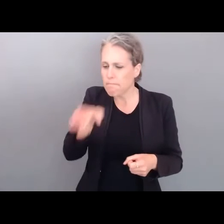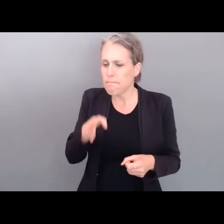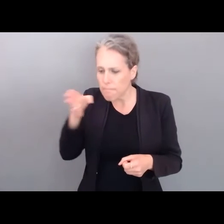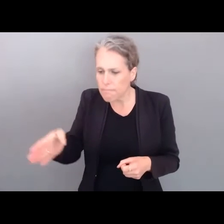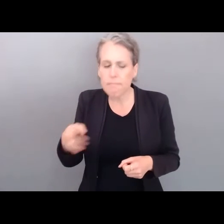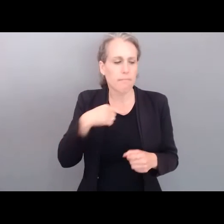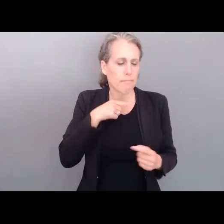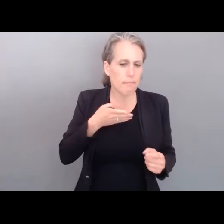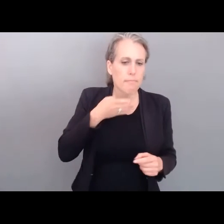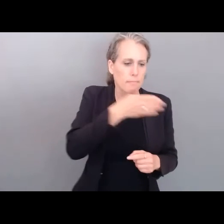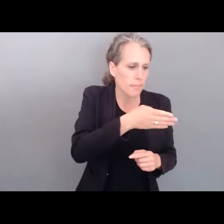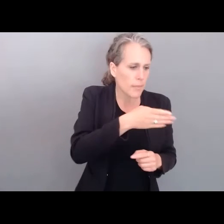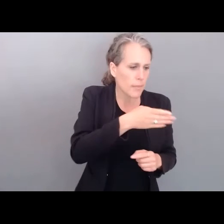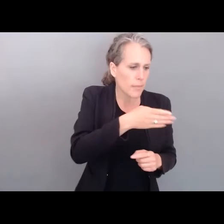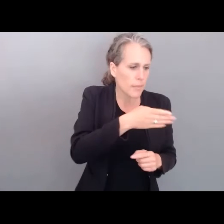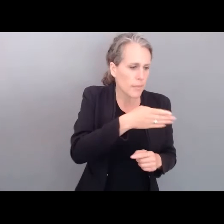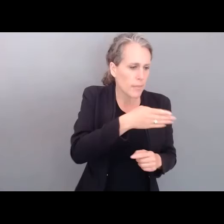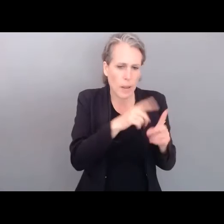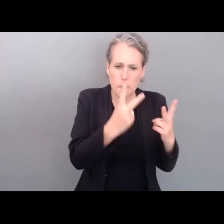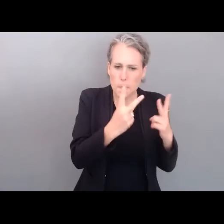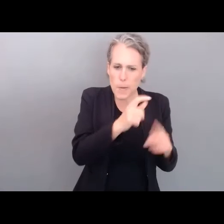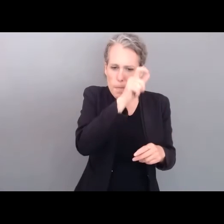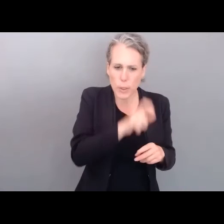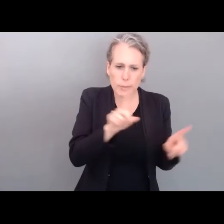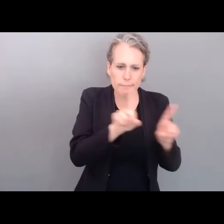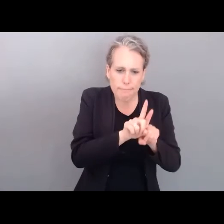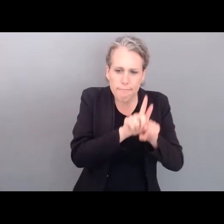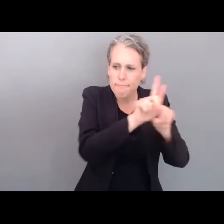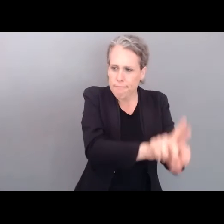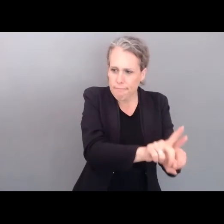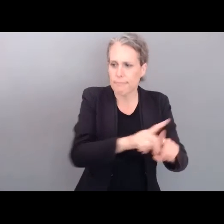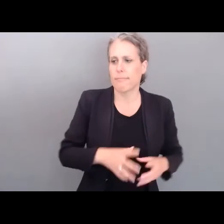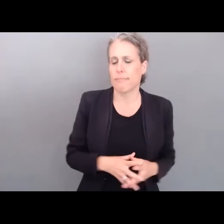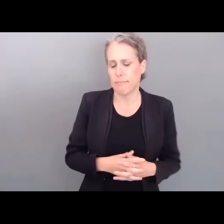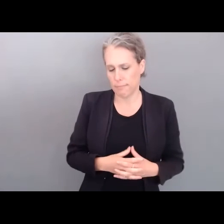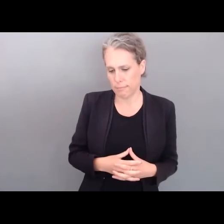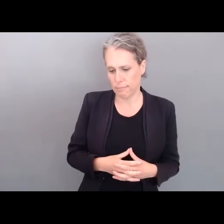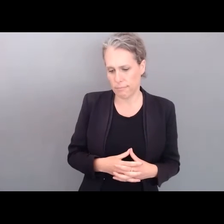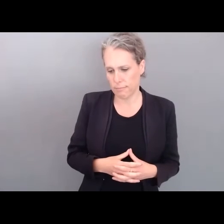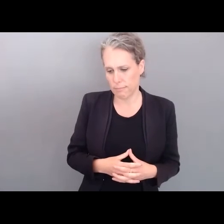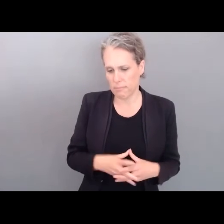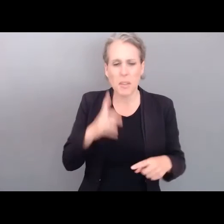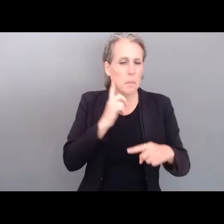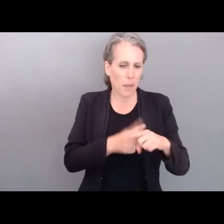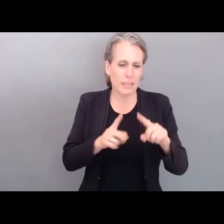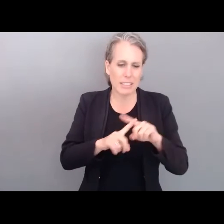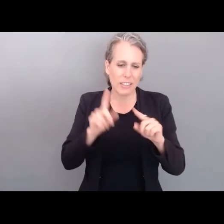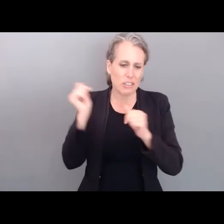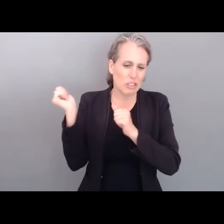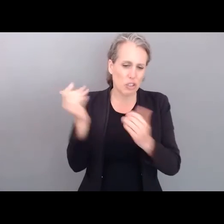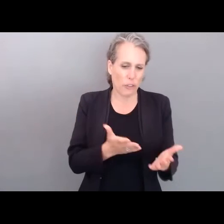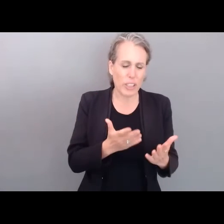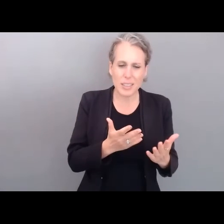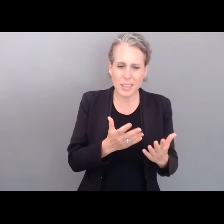Conocí a informantes clave y todos los lugares que visité, conocí a informantes clave que